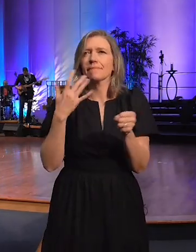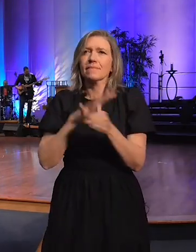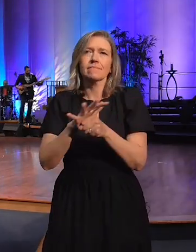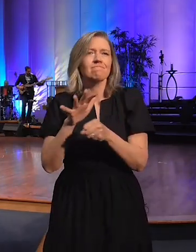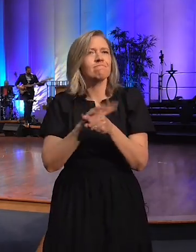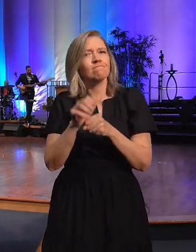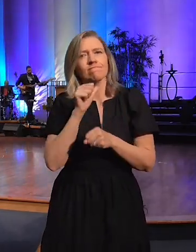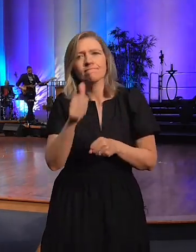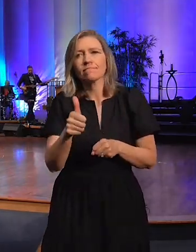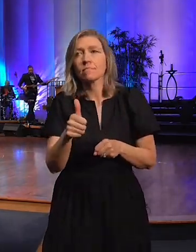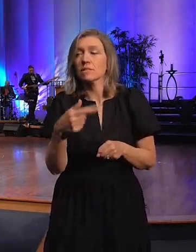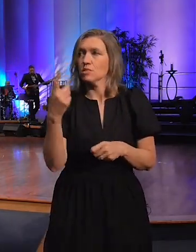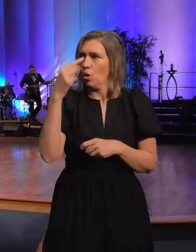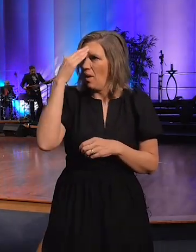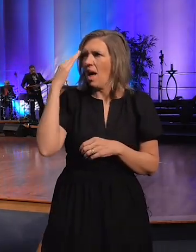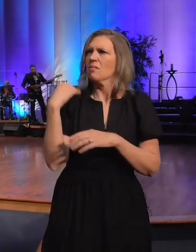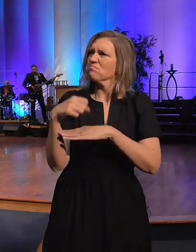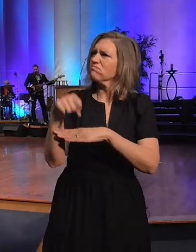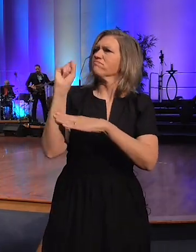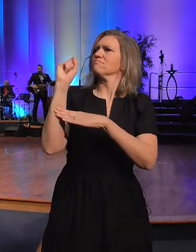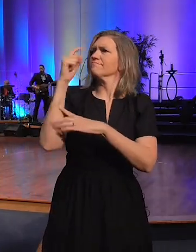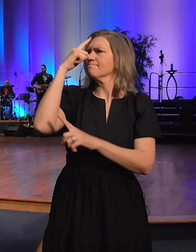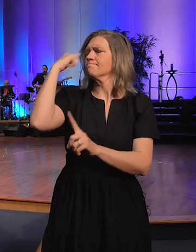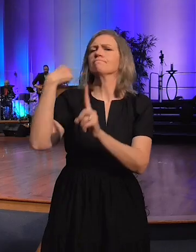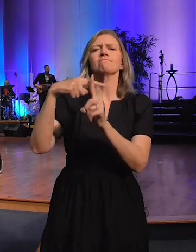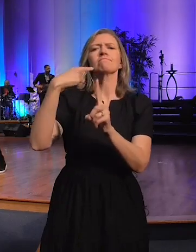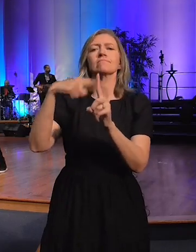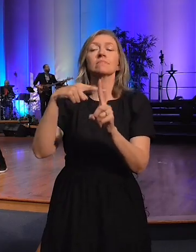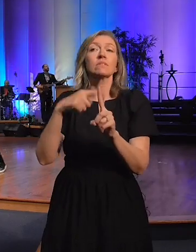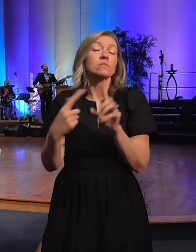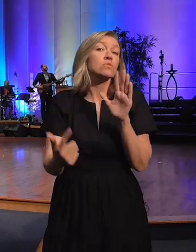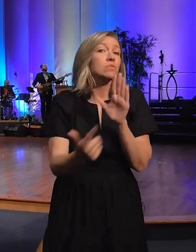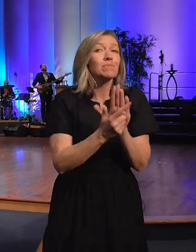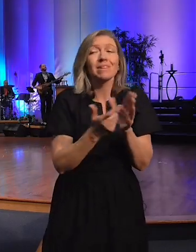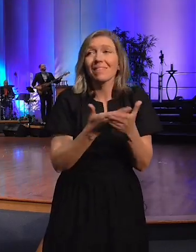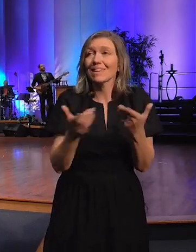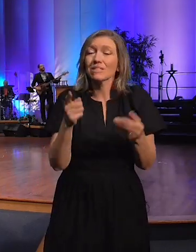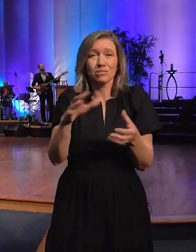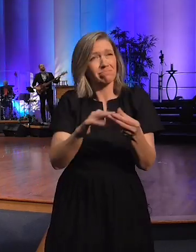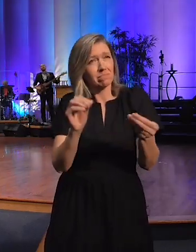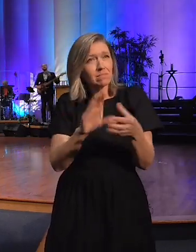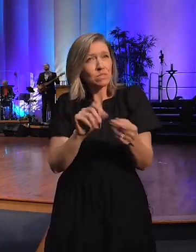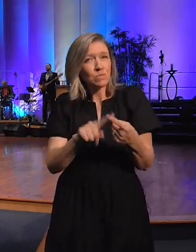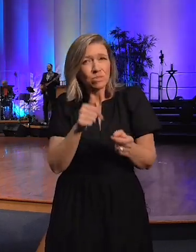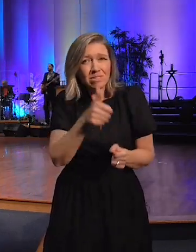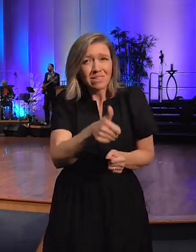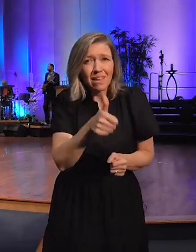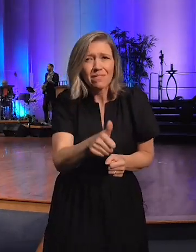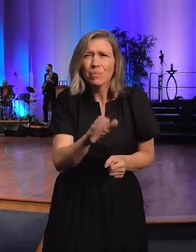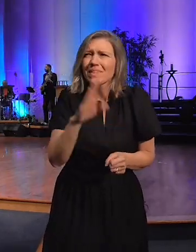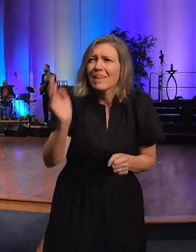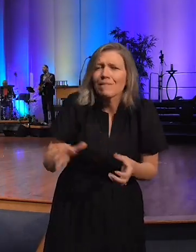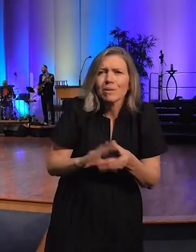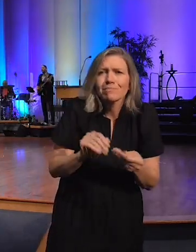la cabeza es crial CRI cosas que te dices a ti mismo cuando no hablas con nadie más tu